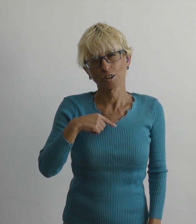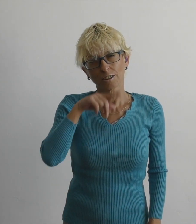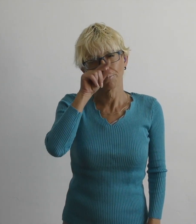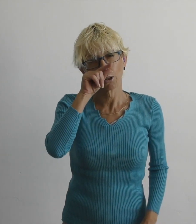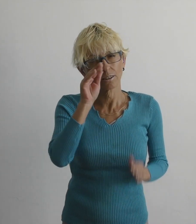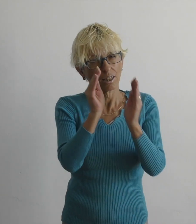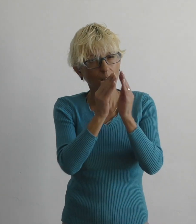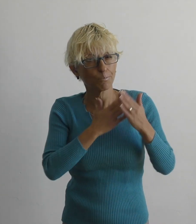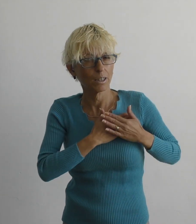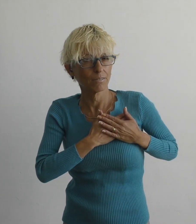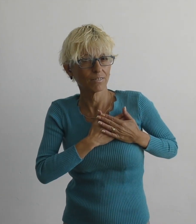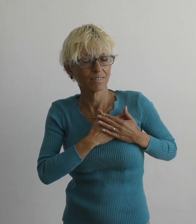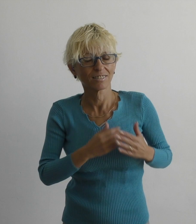יש לי ציפור קטנה בלב